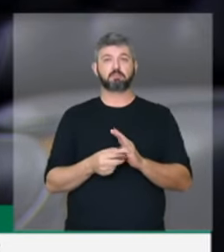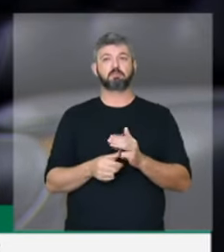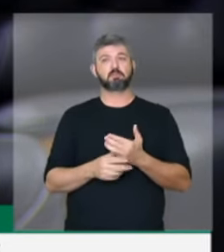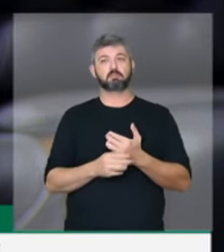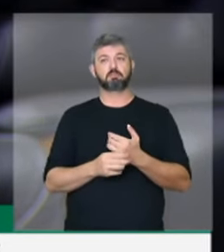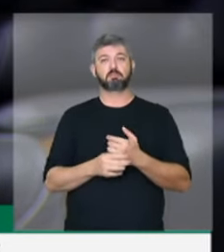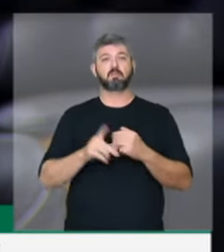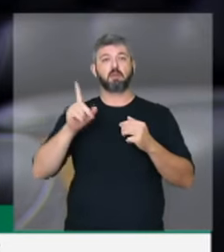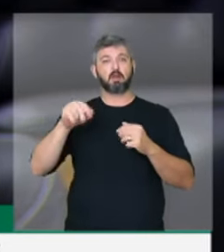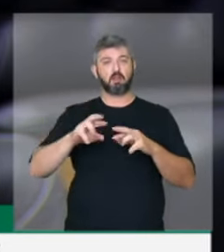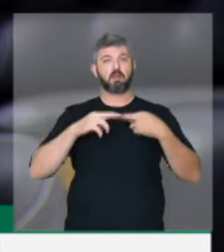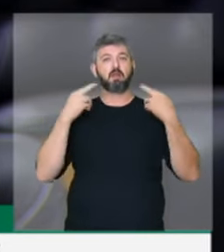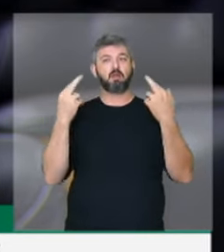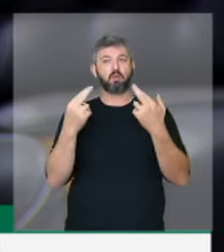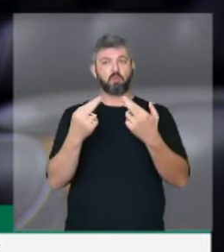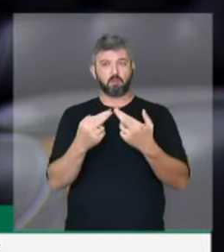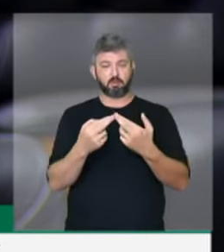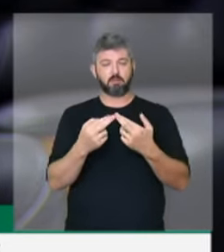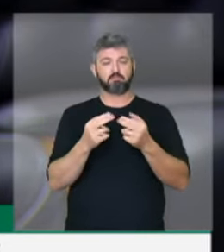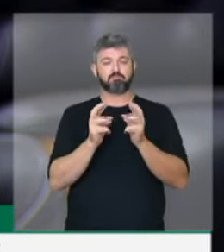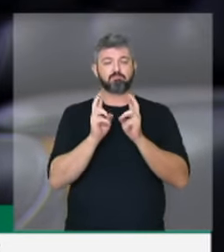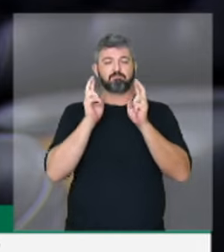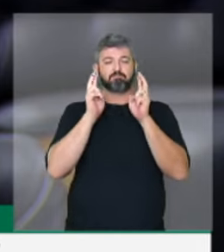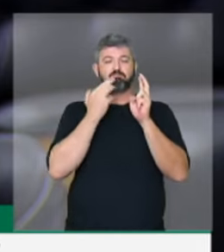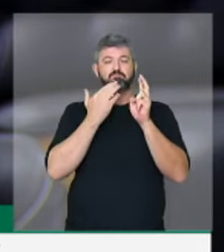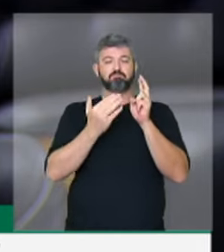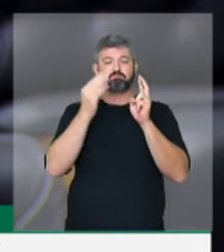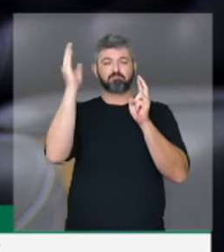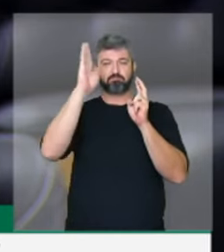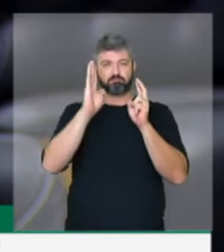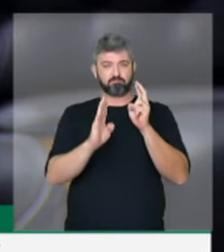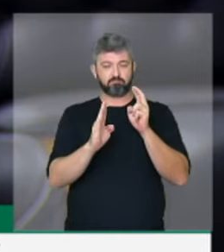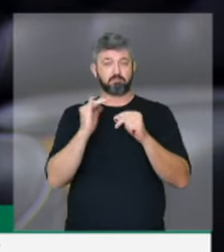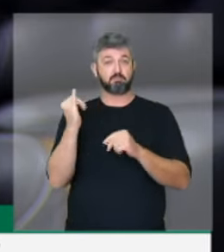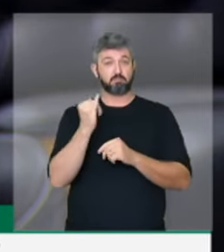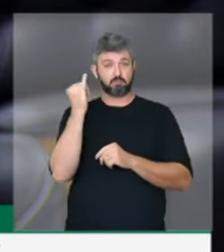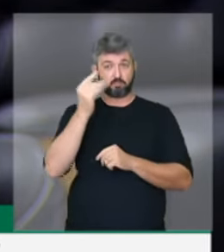É NAÇÃO, É IMPORTANTE TER OS PODERES SENTADOS É MESMA MESA, DISCUTINDO SOLUÇÕES E